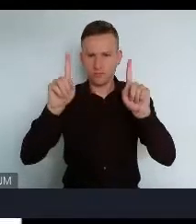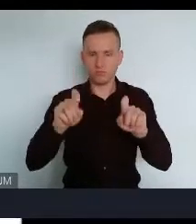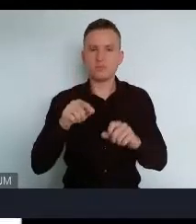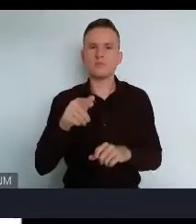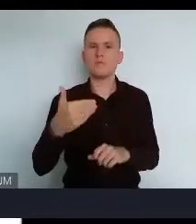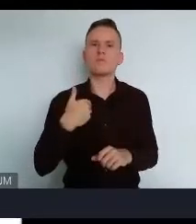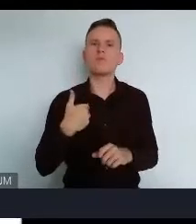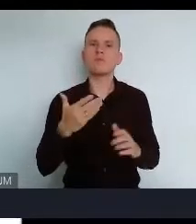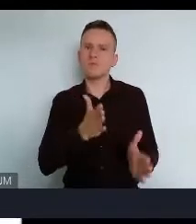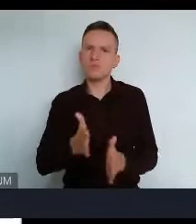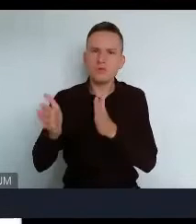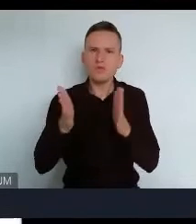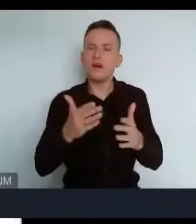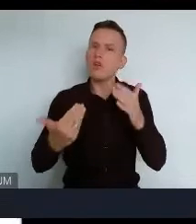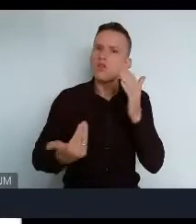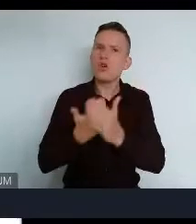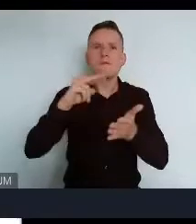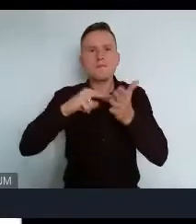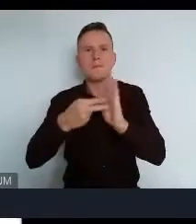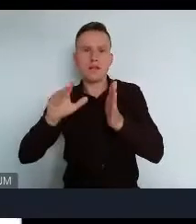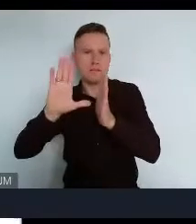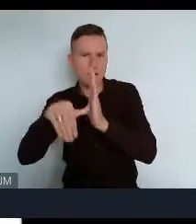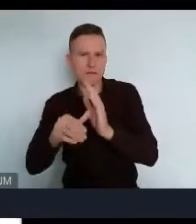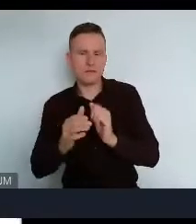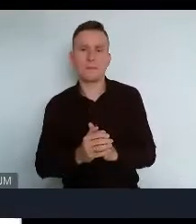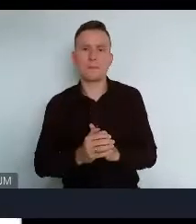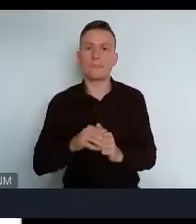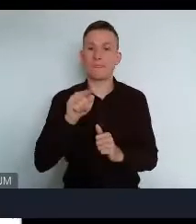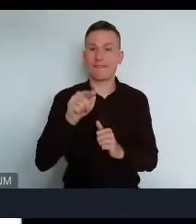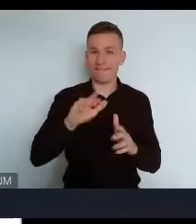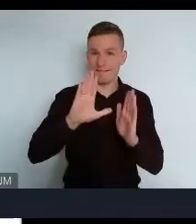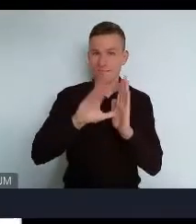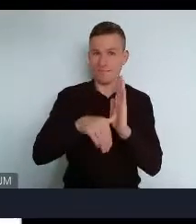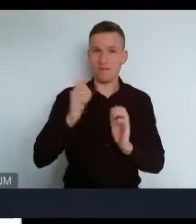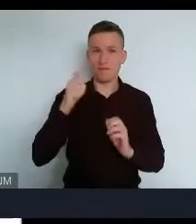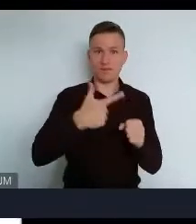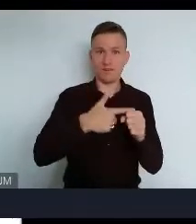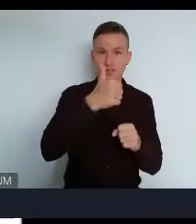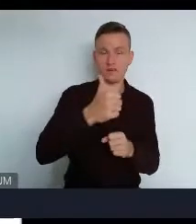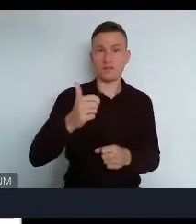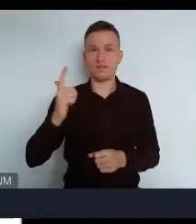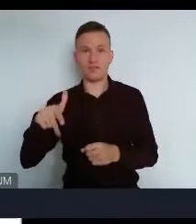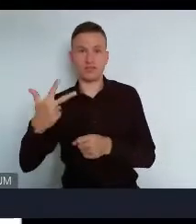do nowej strategii miejskiej Bratysława 2021-2030,